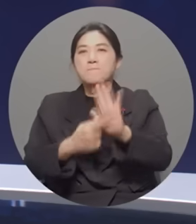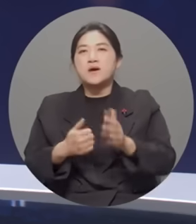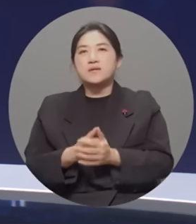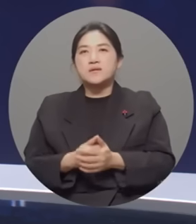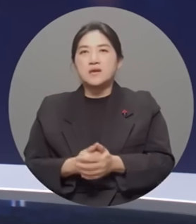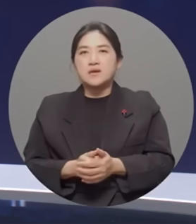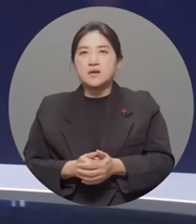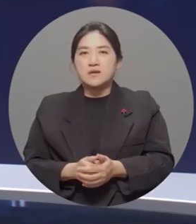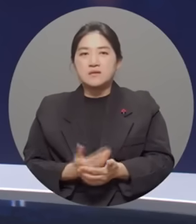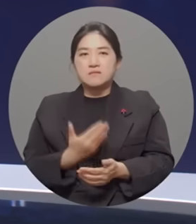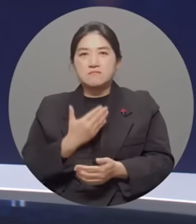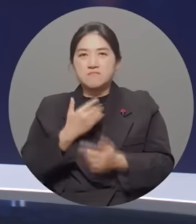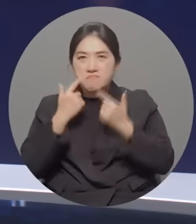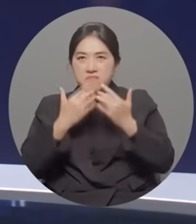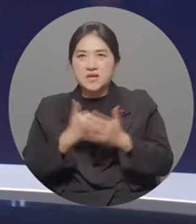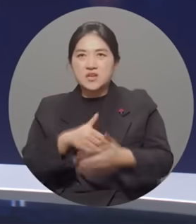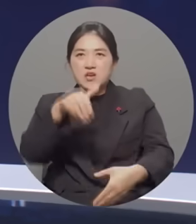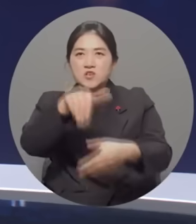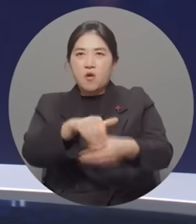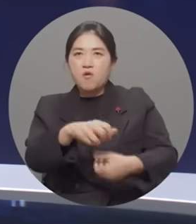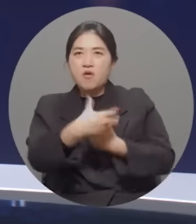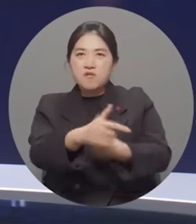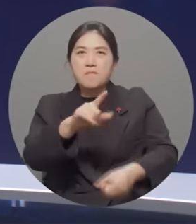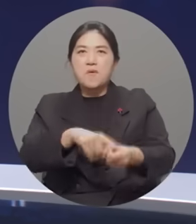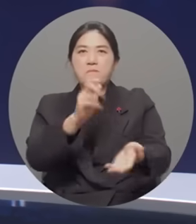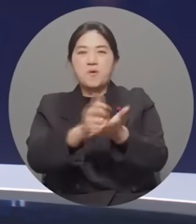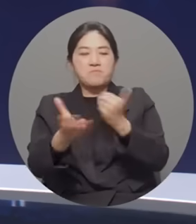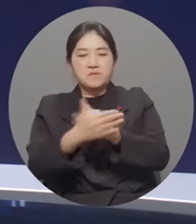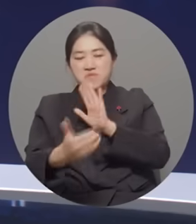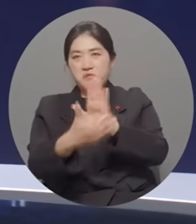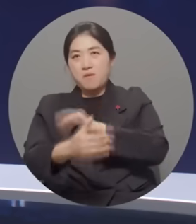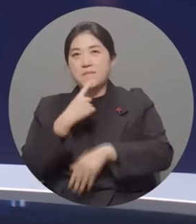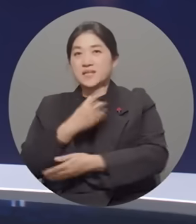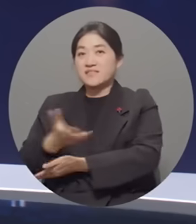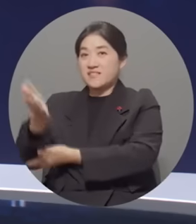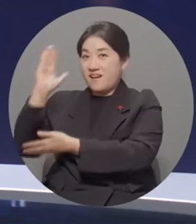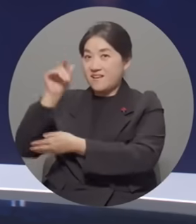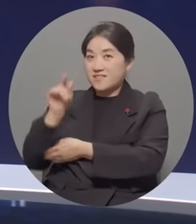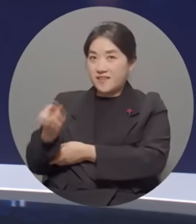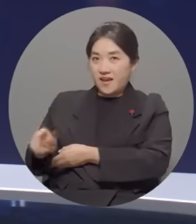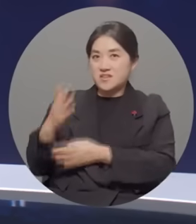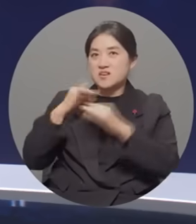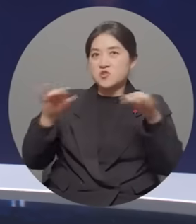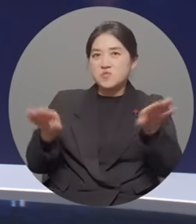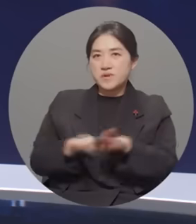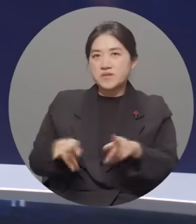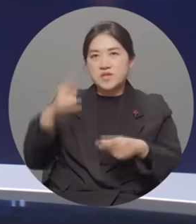(기자) 이유도 명백히 밝혔습니다. 노골적으로 선거를 겨냥한 법안이기 때문이라고 밝혔는데요.